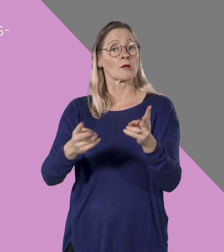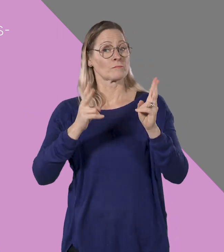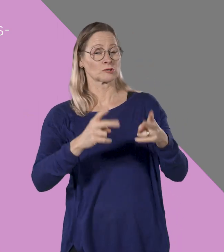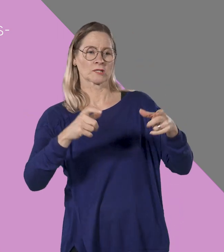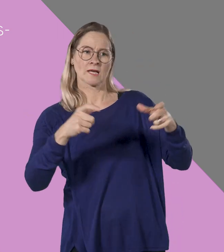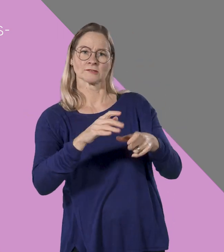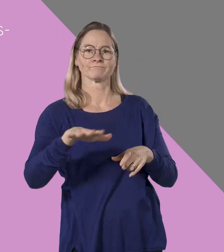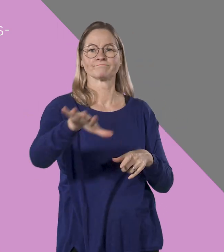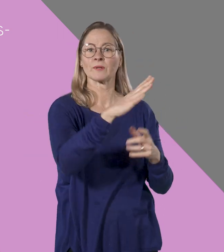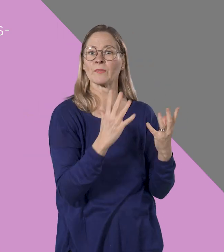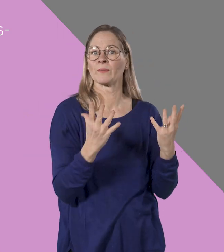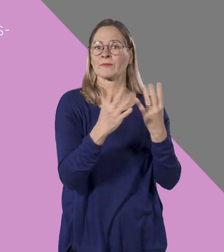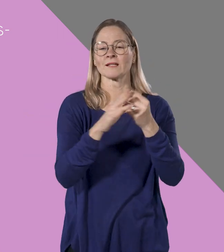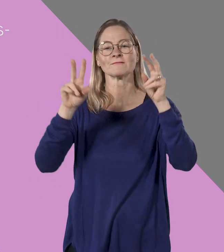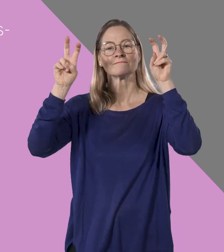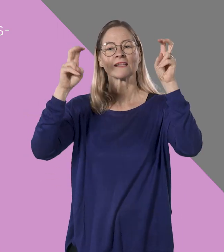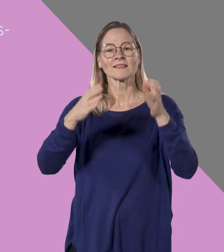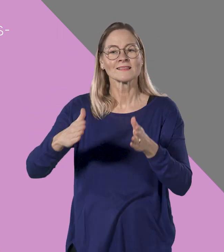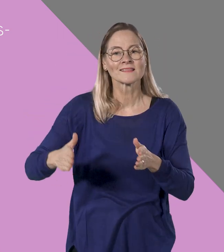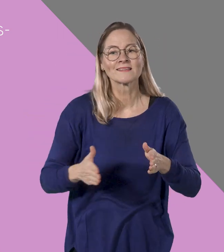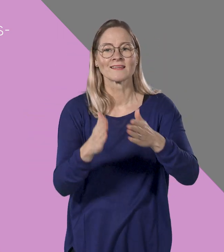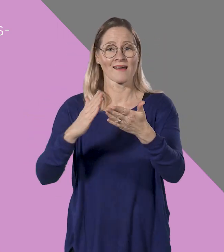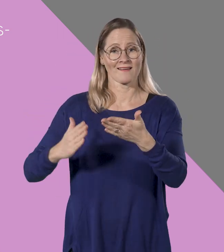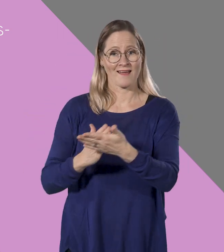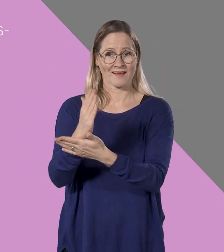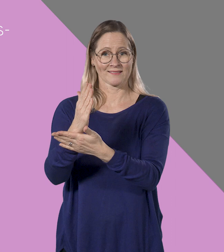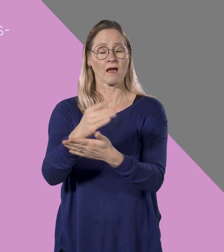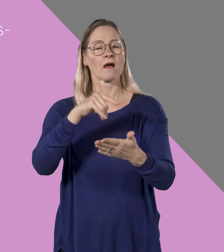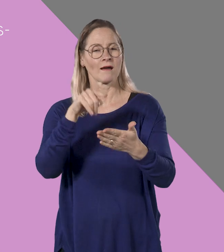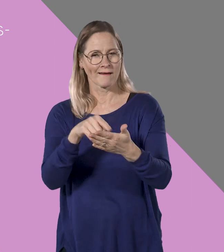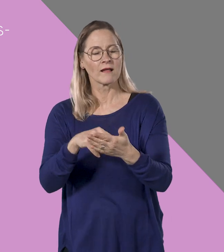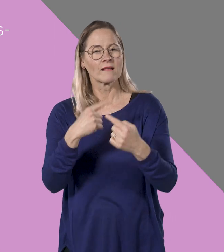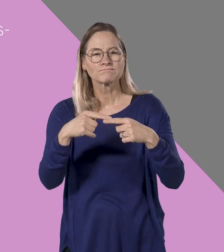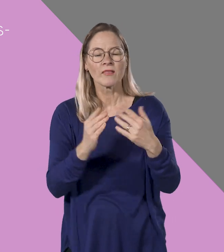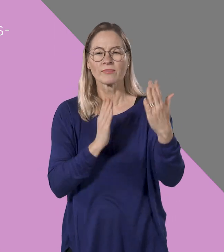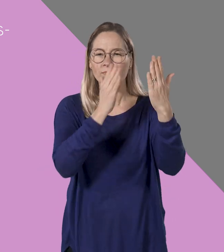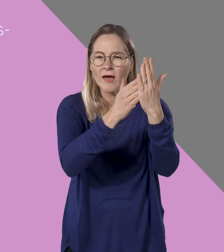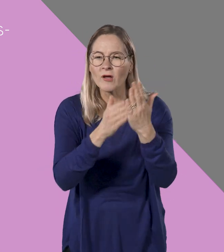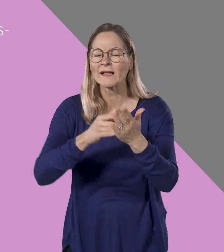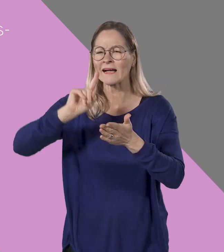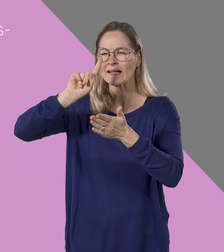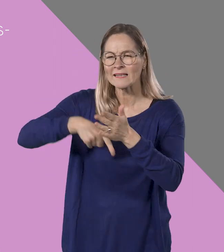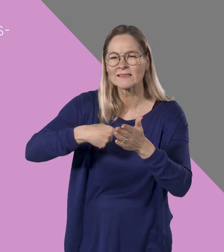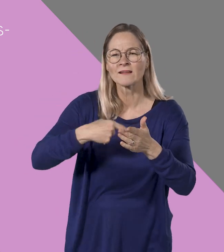sekä julkaistiin järjestöjen yhteinen ”tiekartta”, - johon on koottu tavoitteita ja kriteereitä -